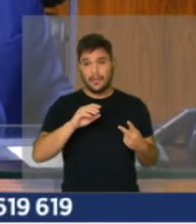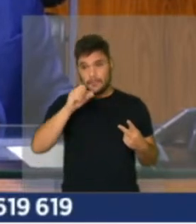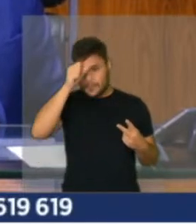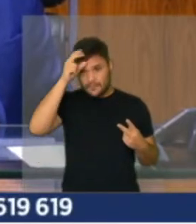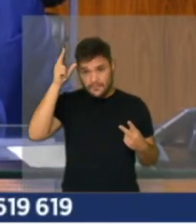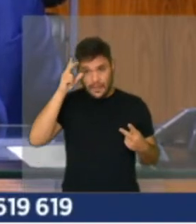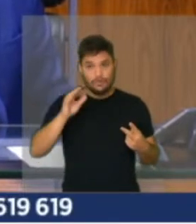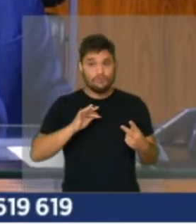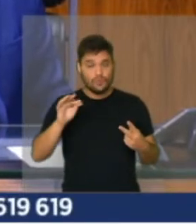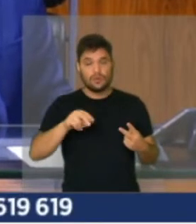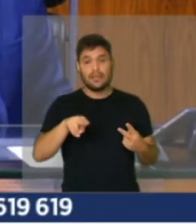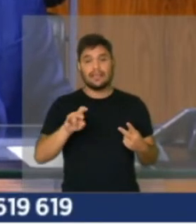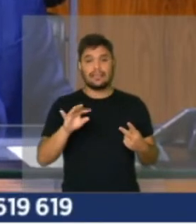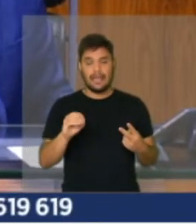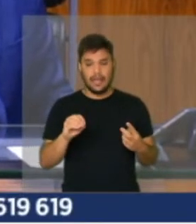FIGUEIREDO, PREFEITO ANDERSON